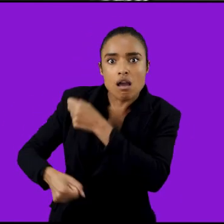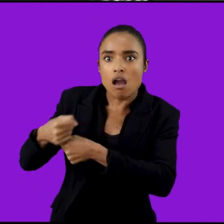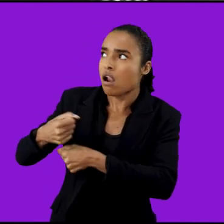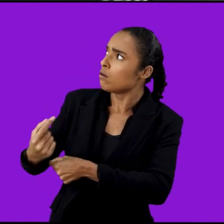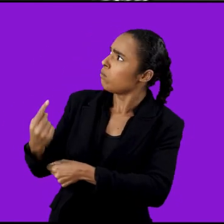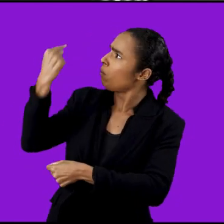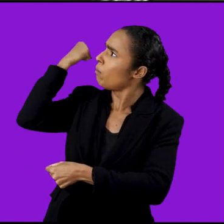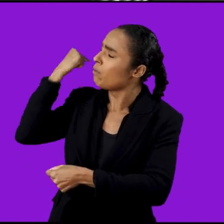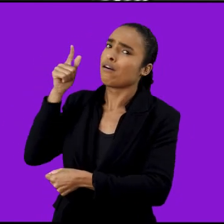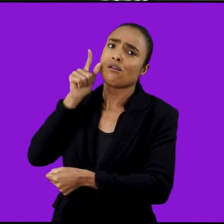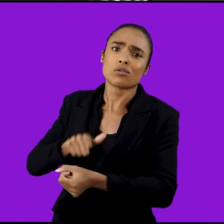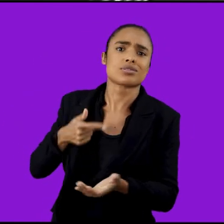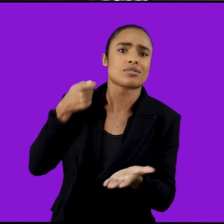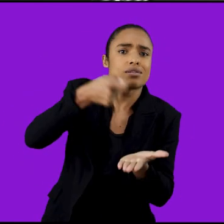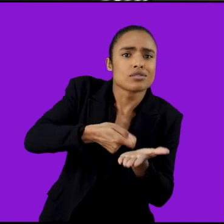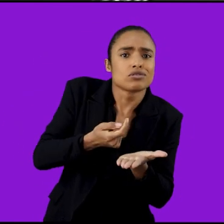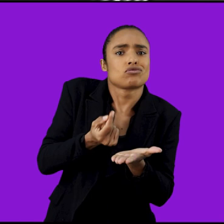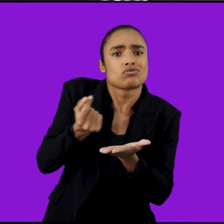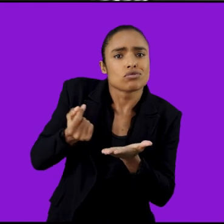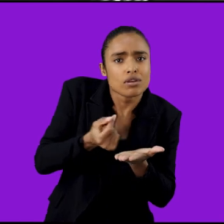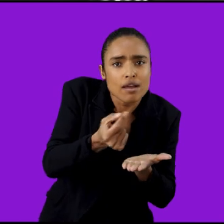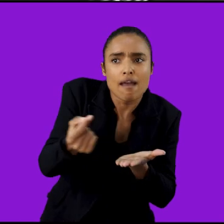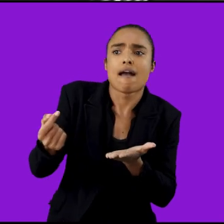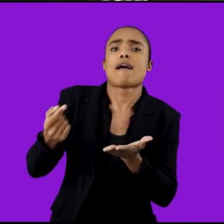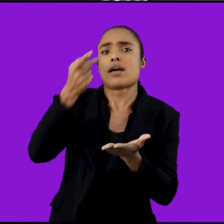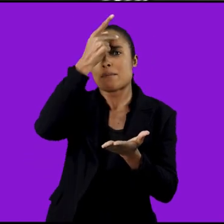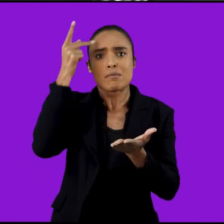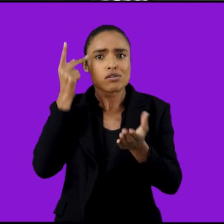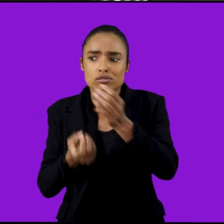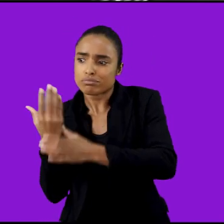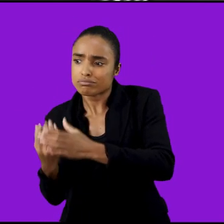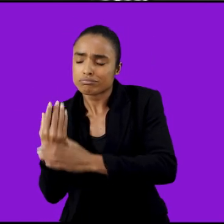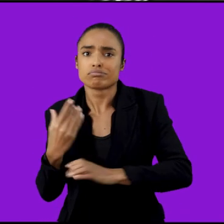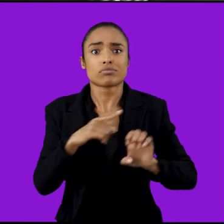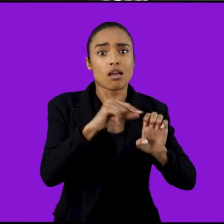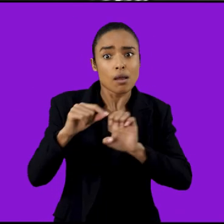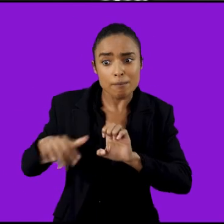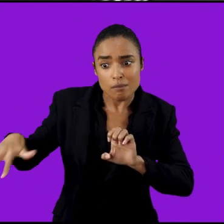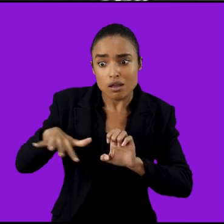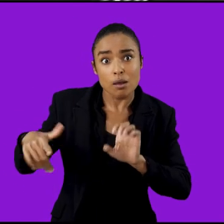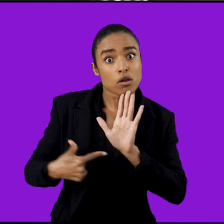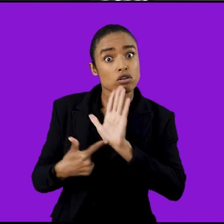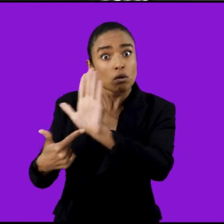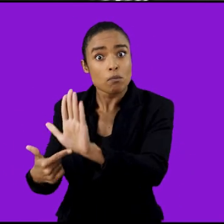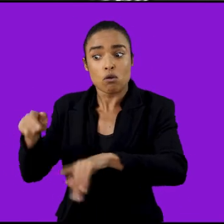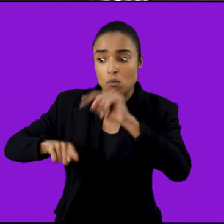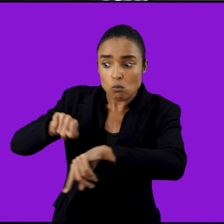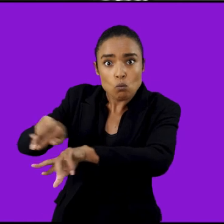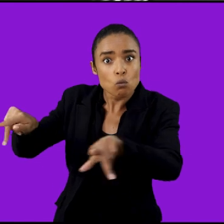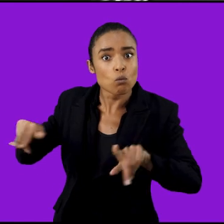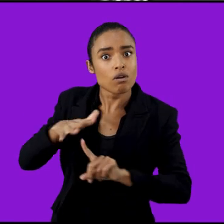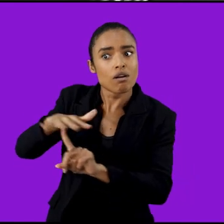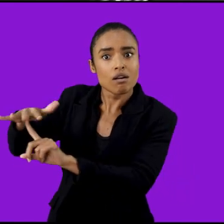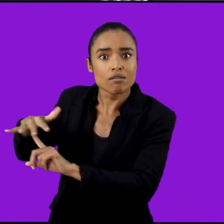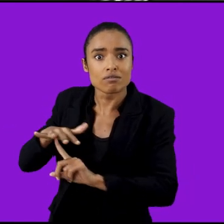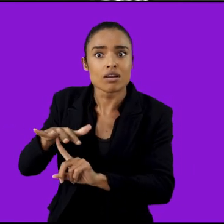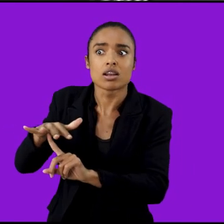apoio, patrocínio e produção. Os empreendedores que iam expor e pensando muito nisso, principalmente